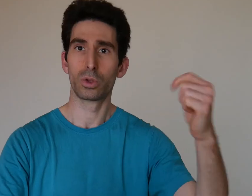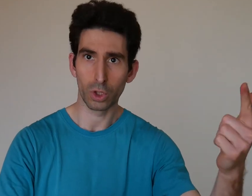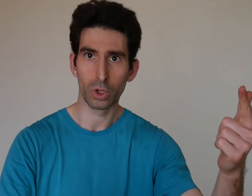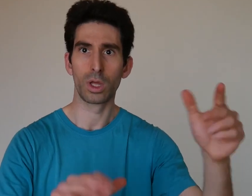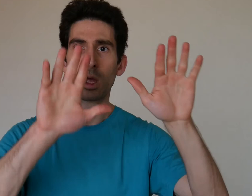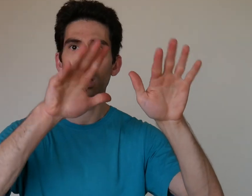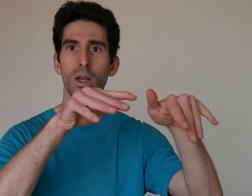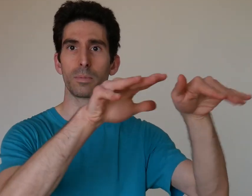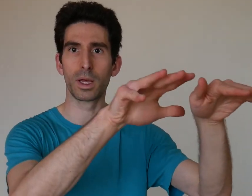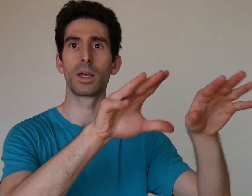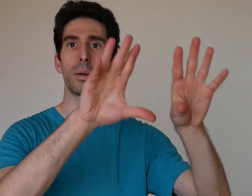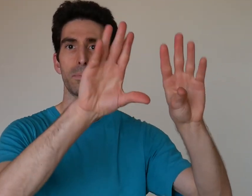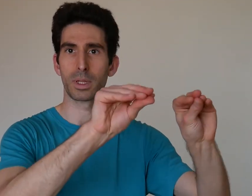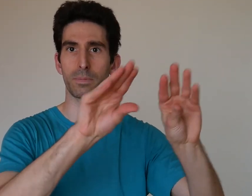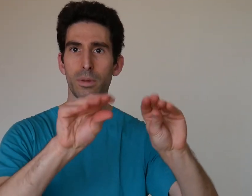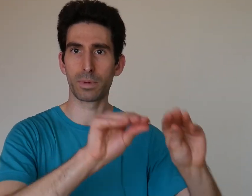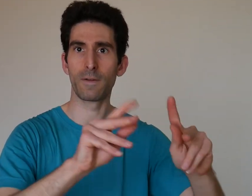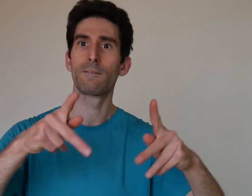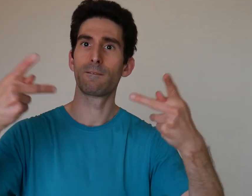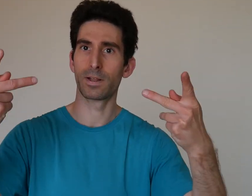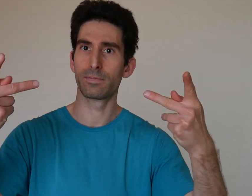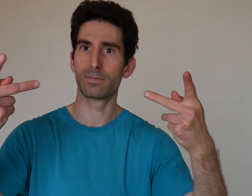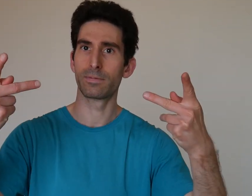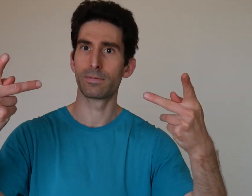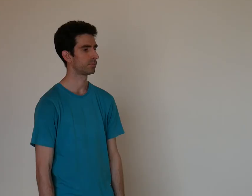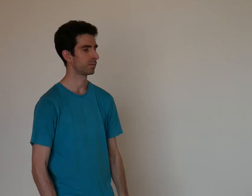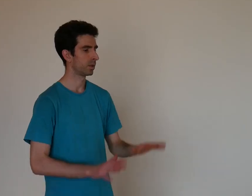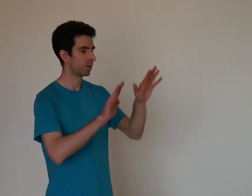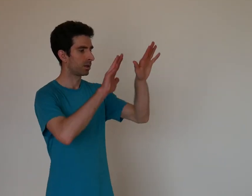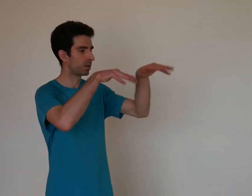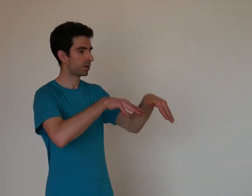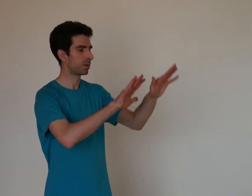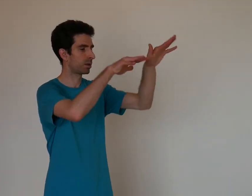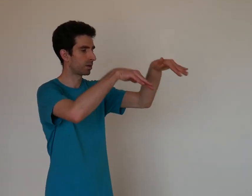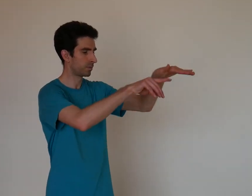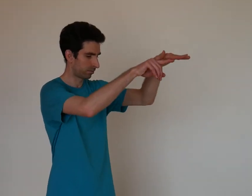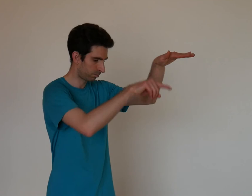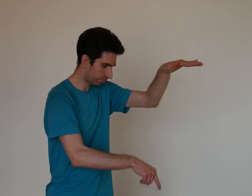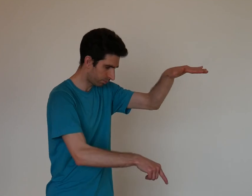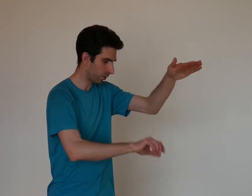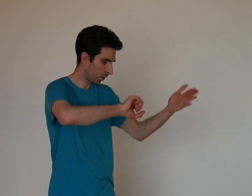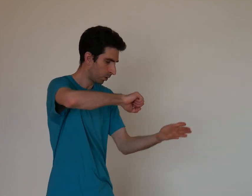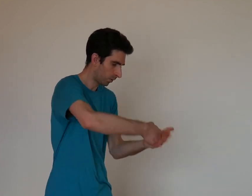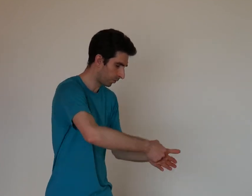2- Où ils vivent dans la mer. Au fond de la mer,